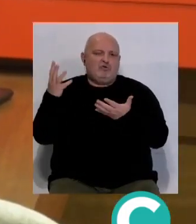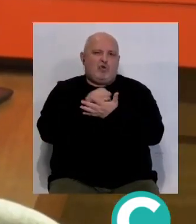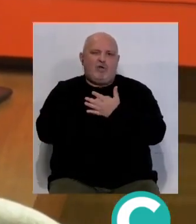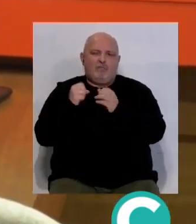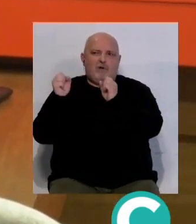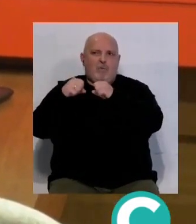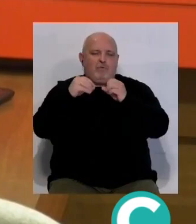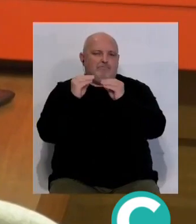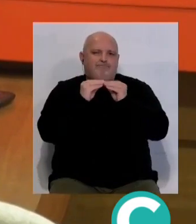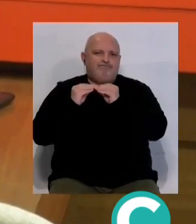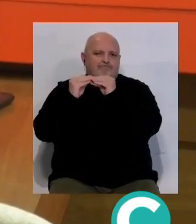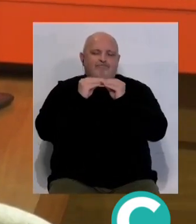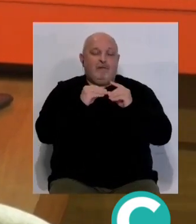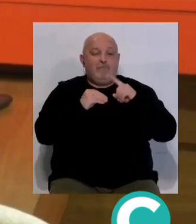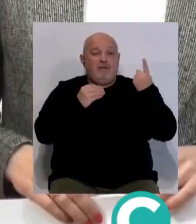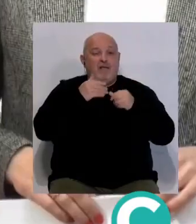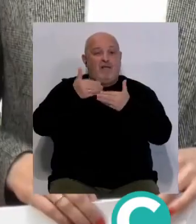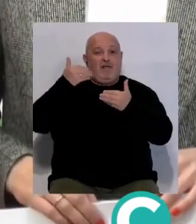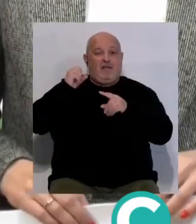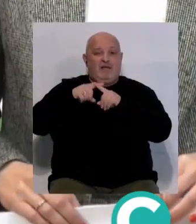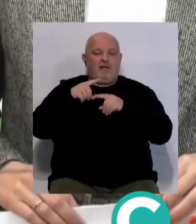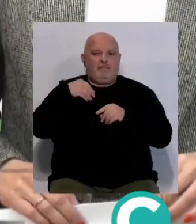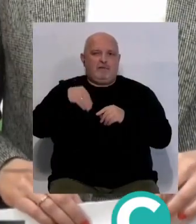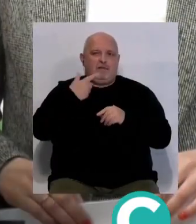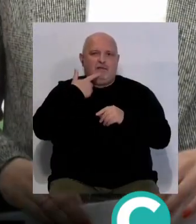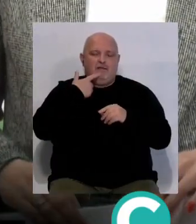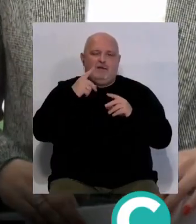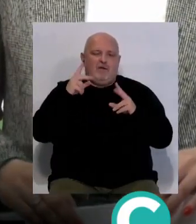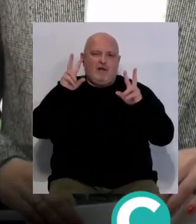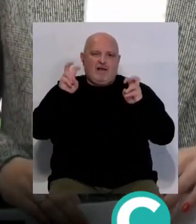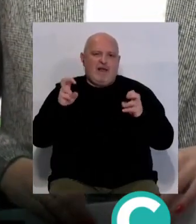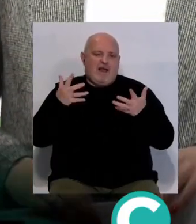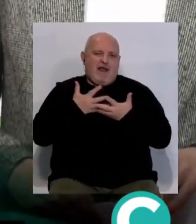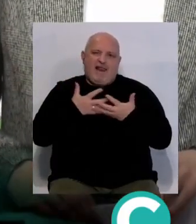primio presidente el que manifestó que estamos en una situación extrema y así queremos tratarlo